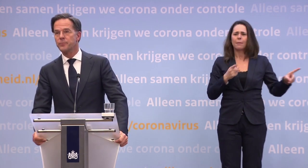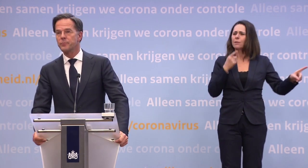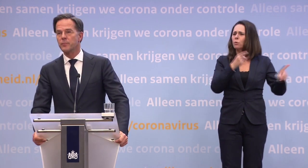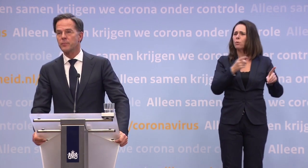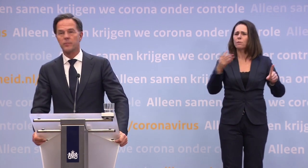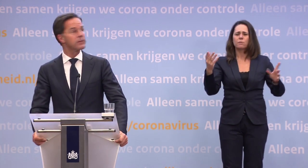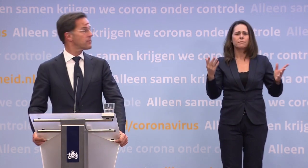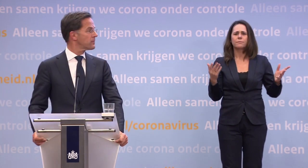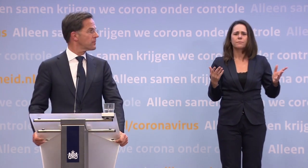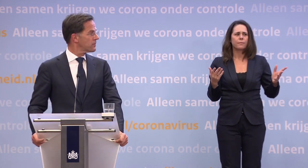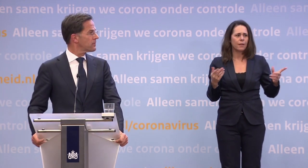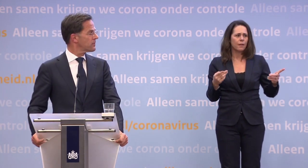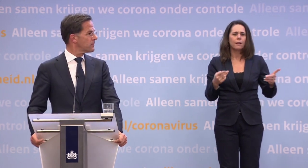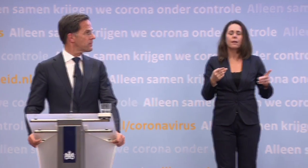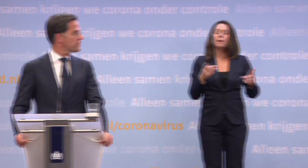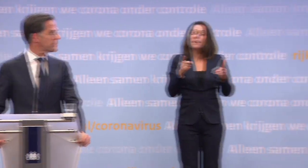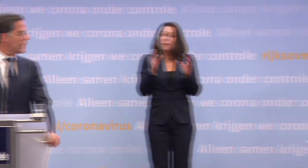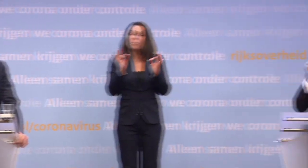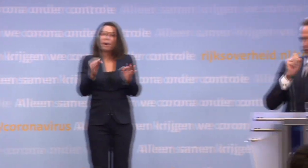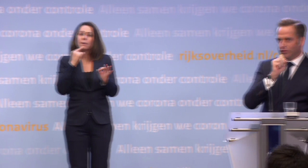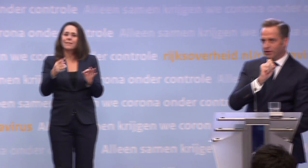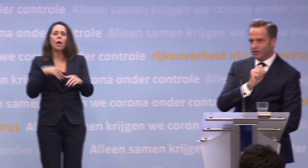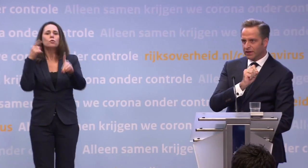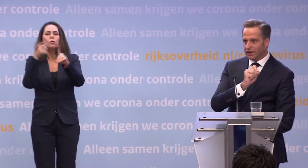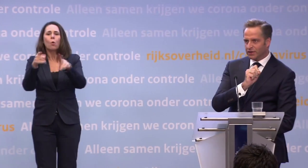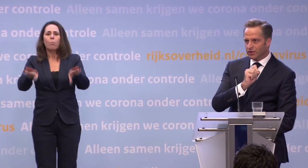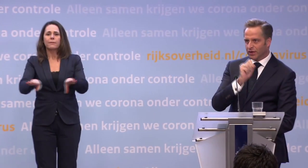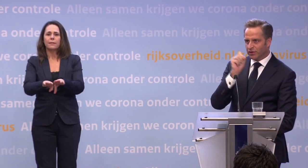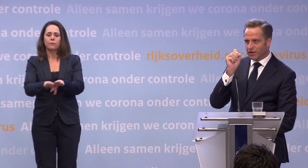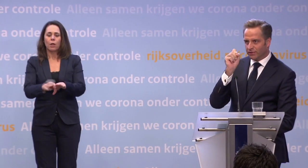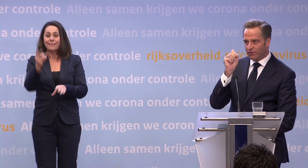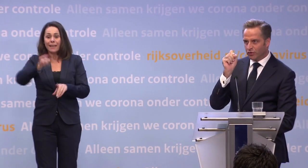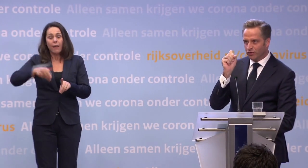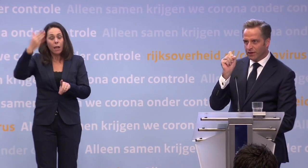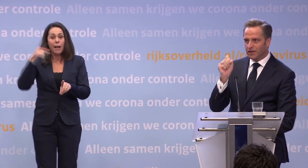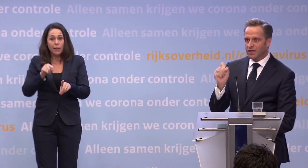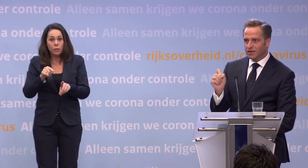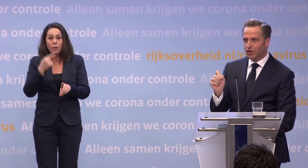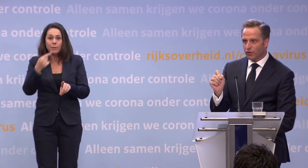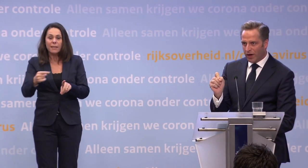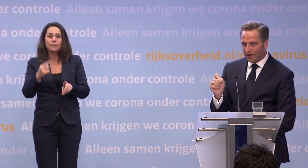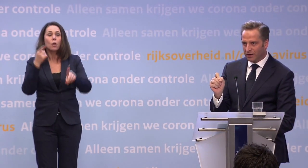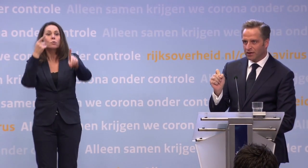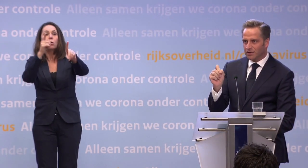Ik hecht eraan om dat te zeggen... ...de doelstelling is hetzelfde gebleven. Drie weken geleden hebben we gezegd: waar we naartoe willen, is risiconiveau 1.